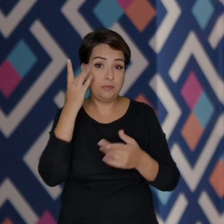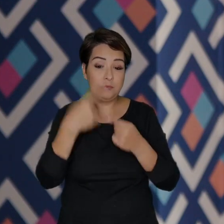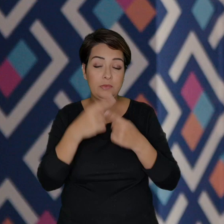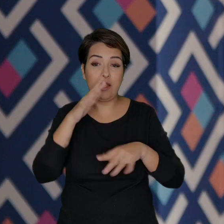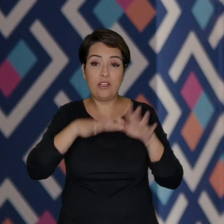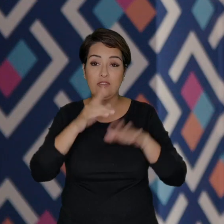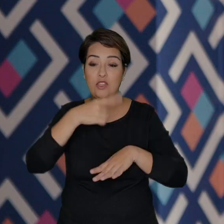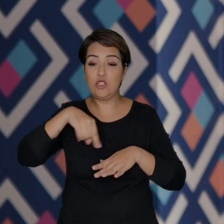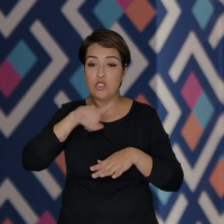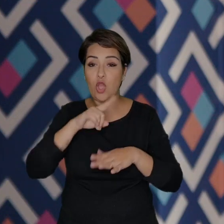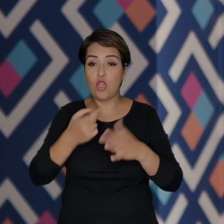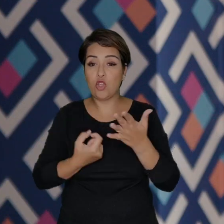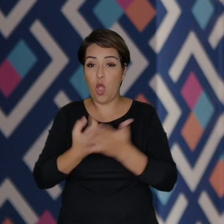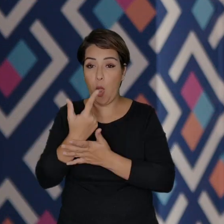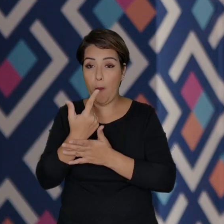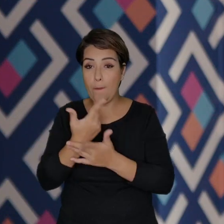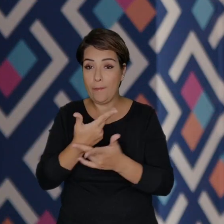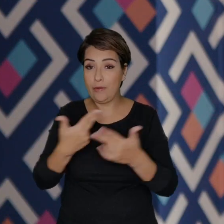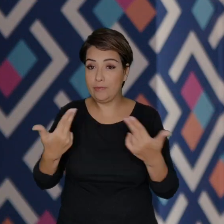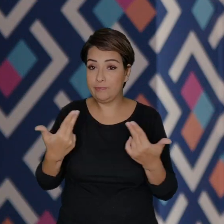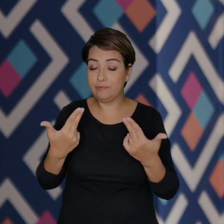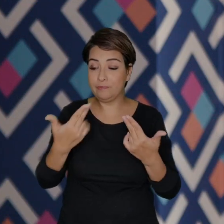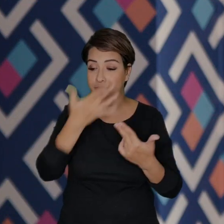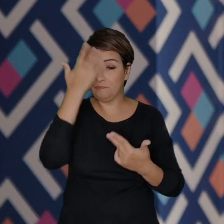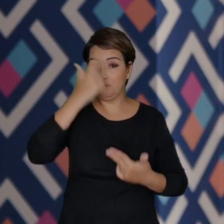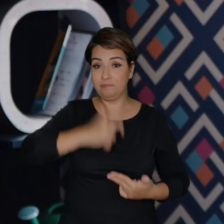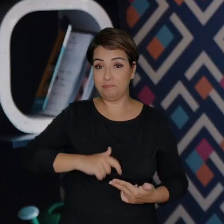a gente enquanto consumidor, enquanto pessoa física,